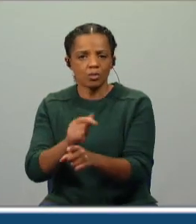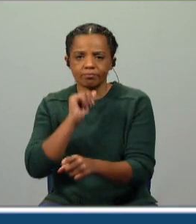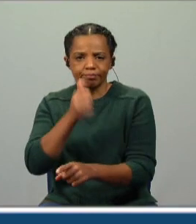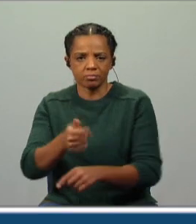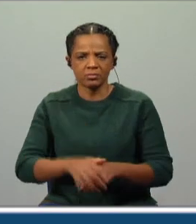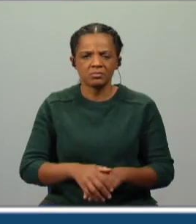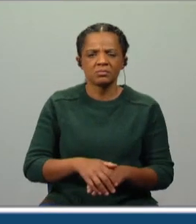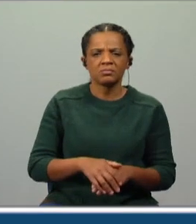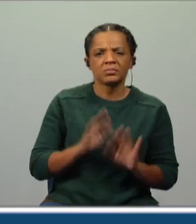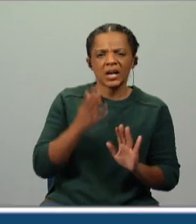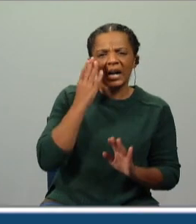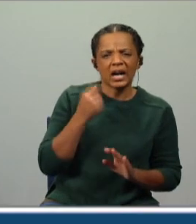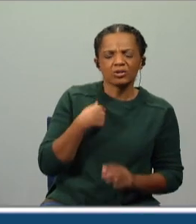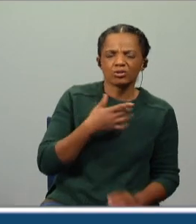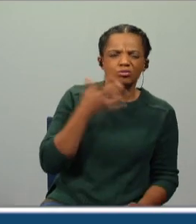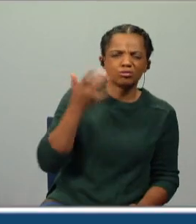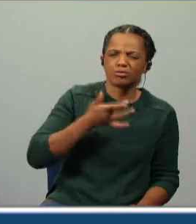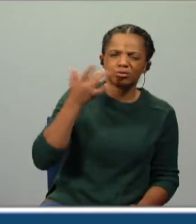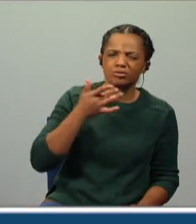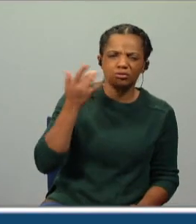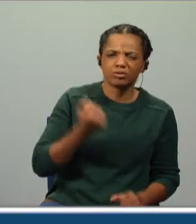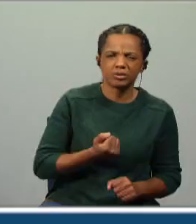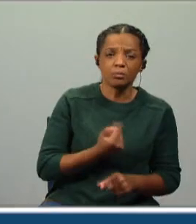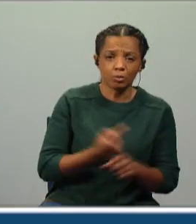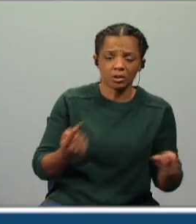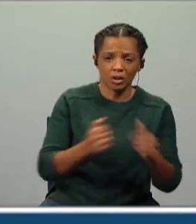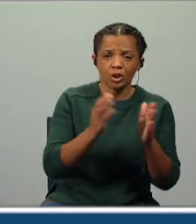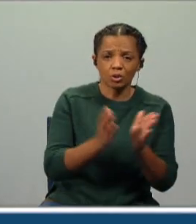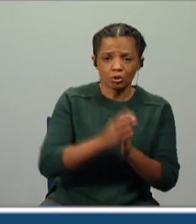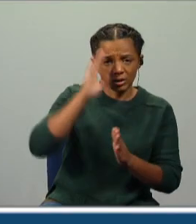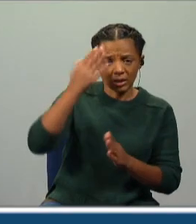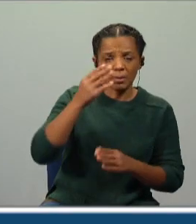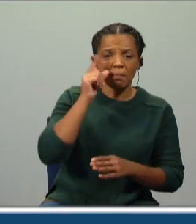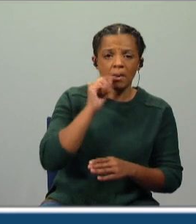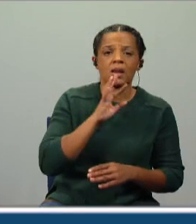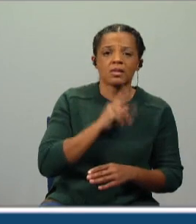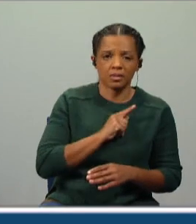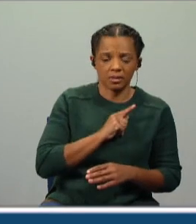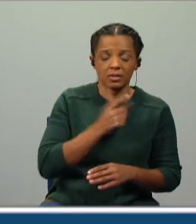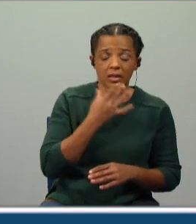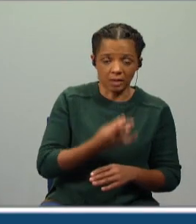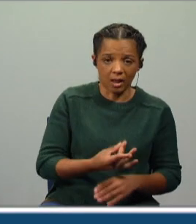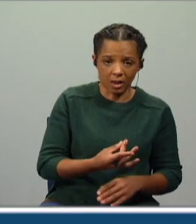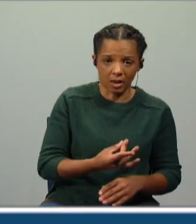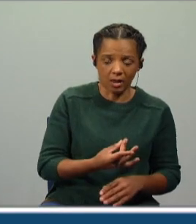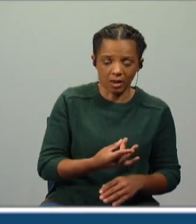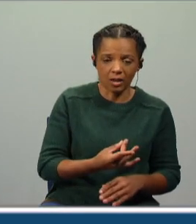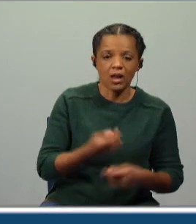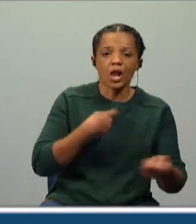mas eu acho que isto é um disparate porque toda a gente sabe que os pais natais das lojas são a fingir.